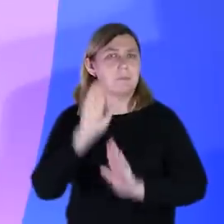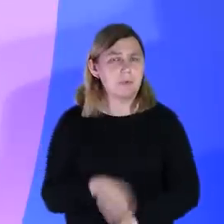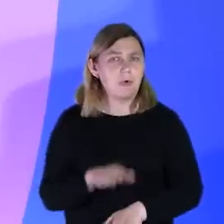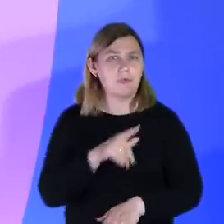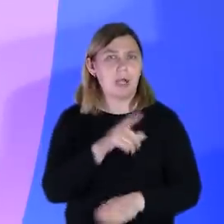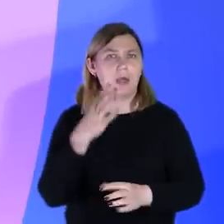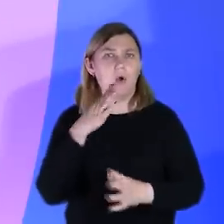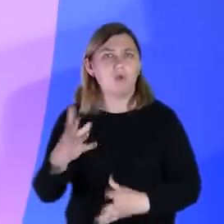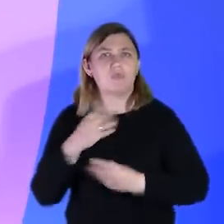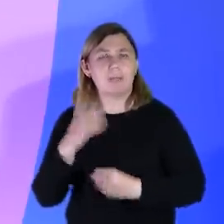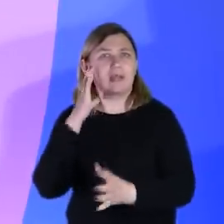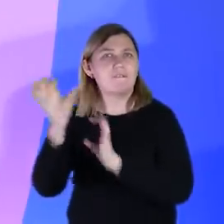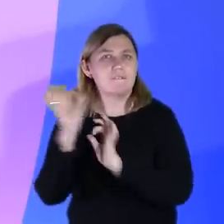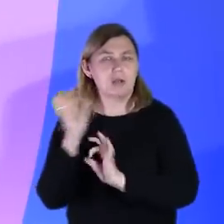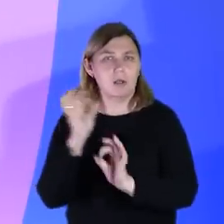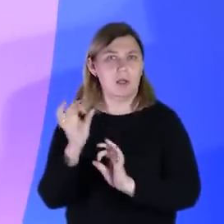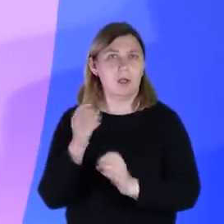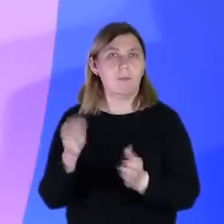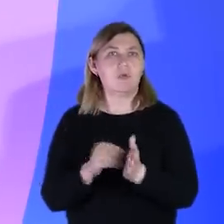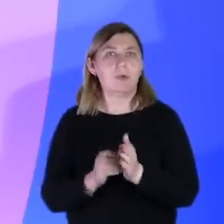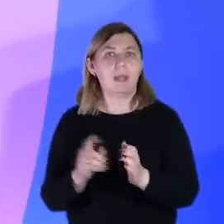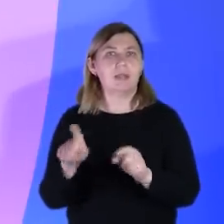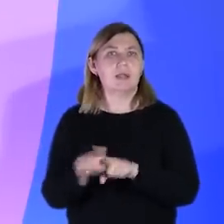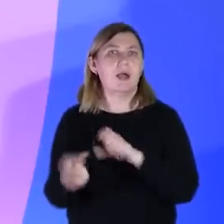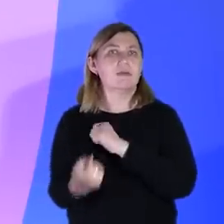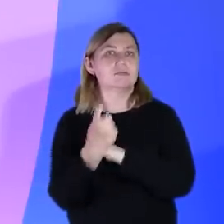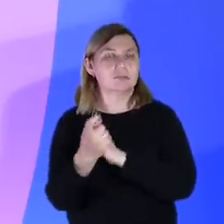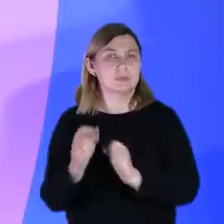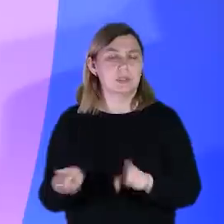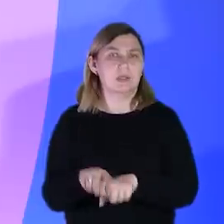do informacji przydatnych wrogowi. Na przykład zabezpieczenie tajemnicy wojskowej